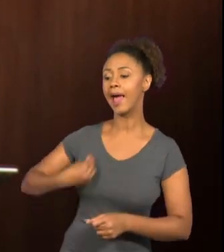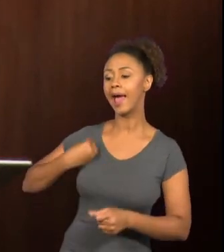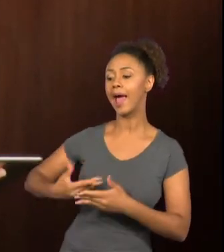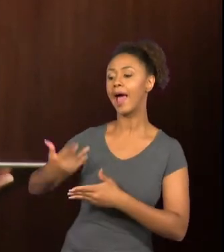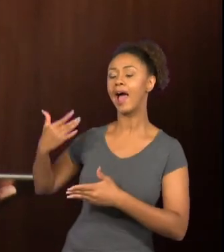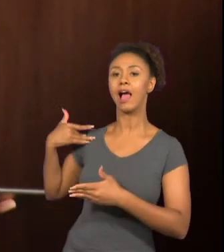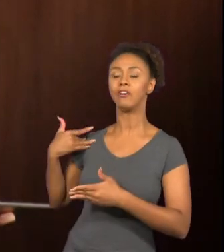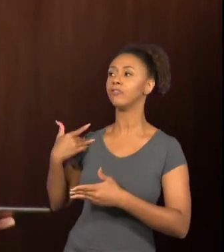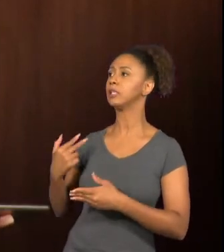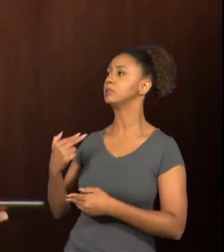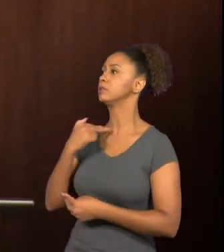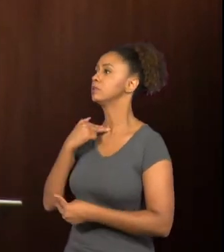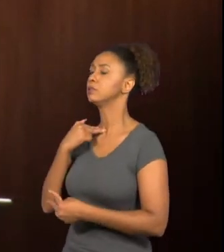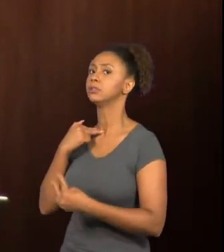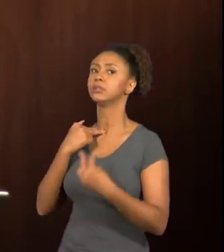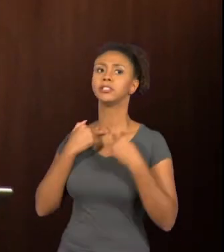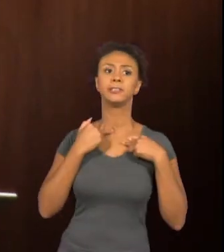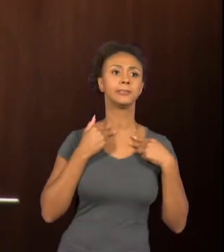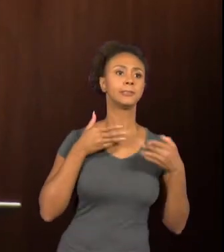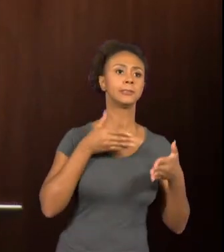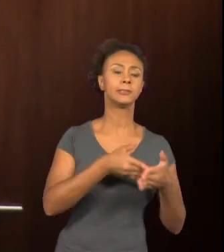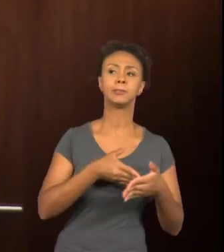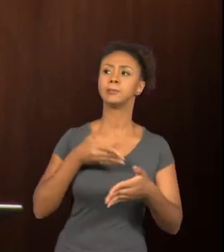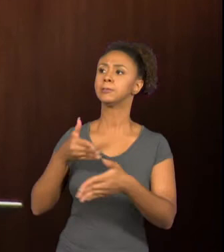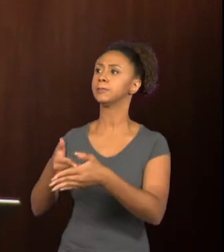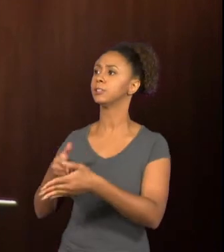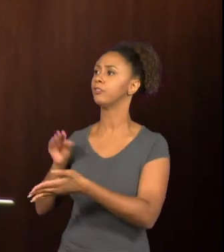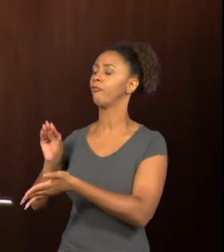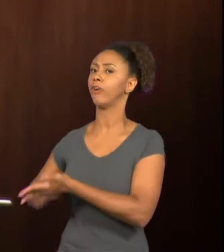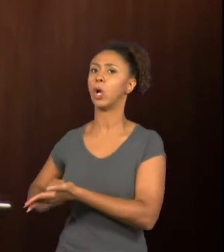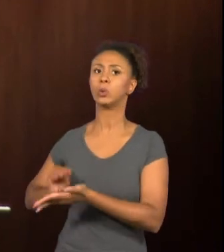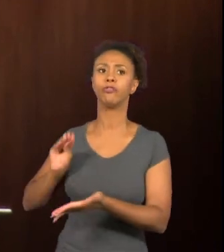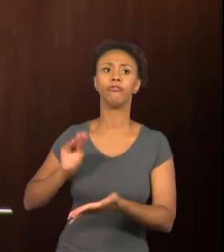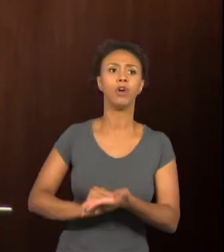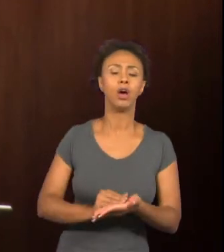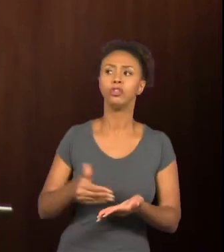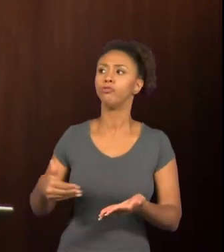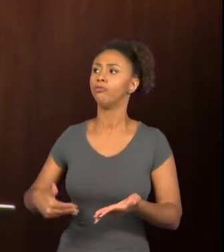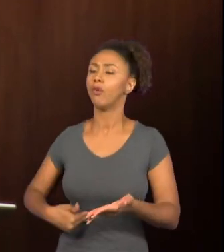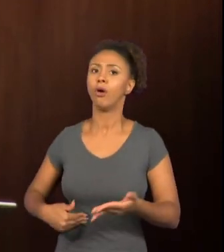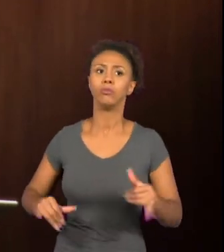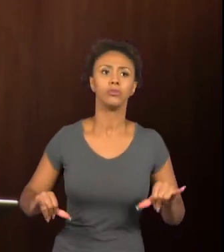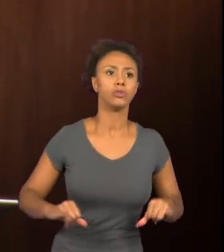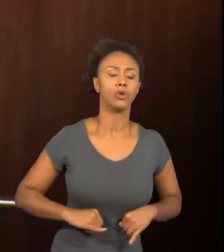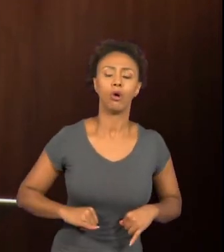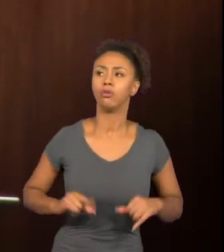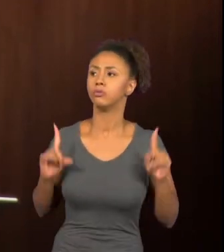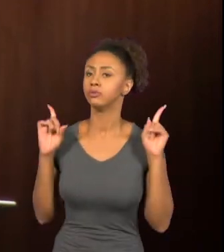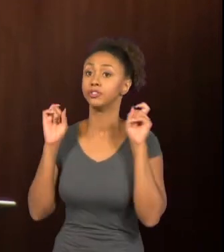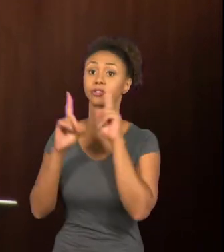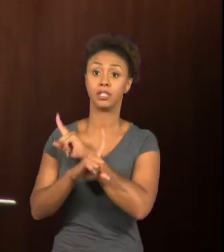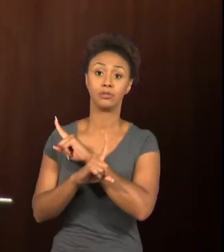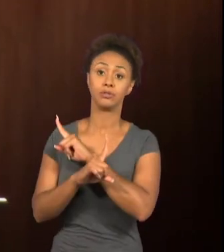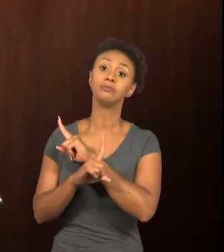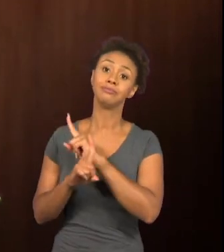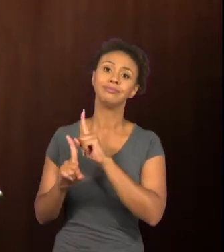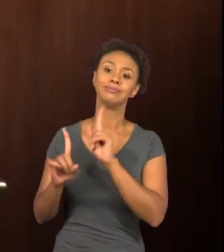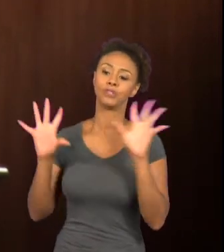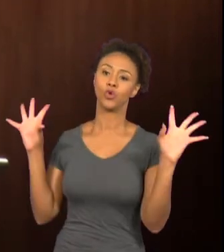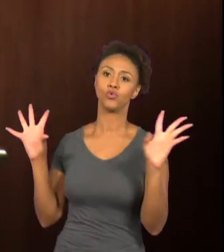UMA VIDA DE CARÊNCIA, UMA VIDA DE FOME, UMA VIDA DE DIFICULDADES, ESSA É A TAL "MORTE EM VIDA".